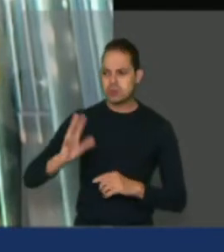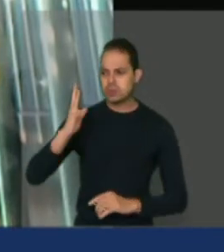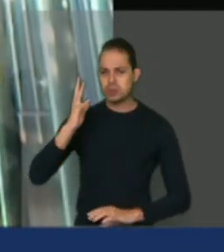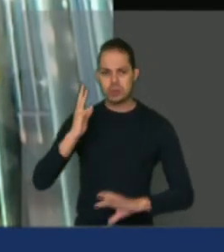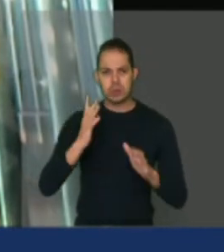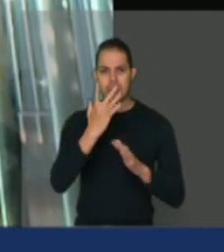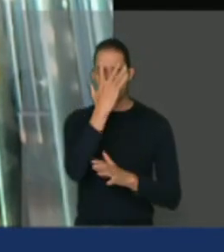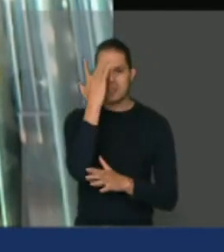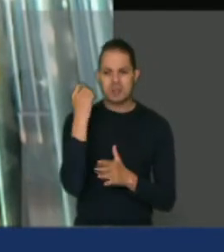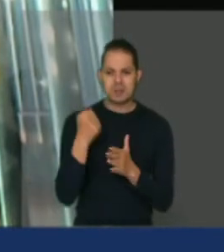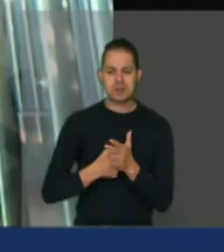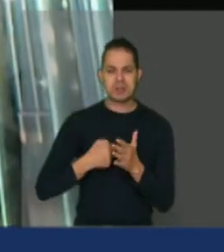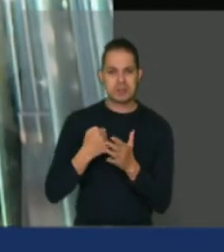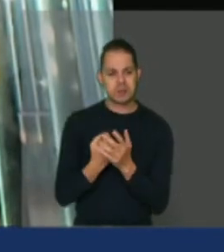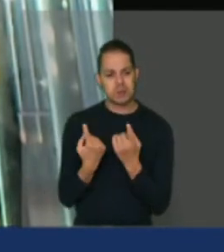ENFRENTAMOS, MESMO COM TANTA GENTE... NÓS QUEREMOS UM